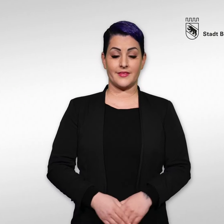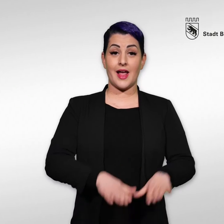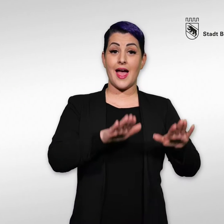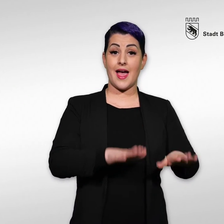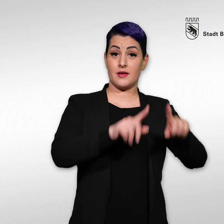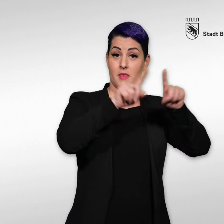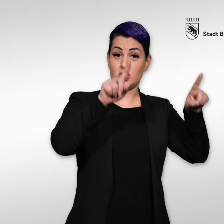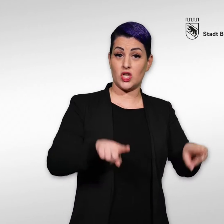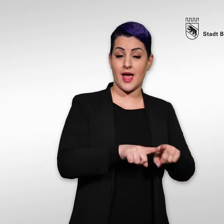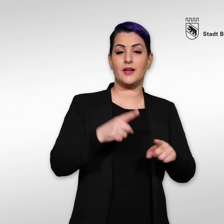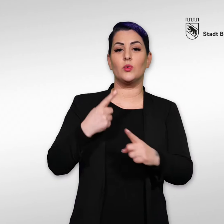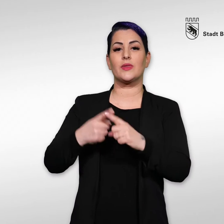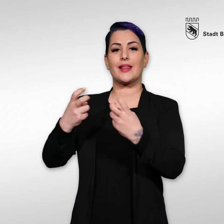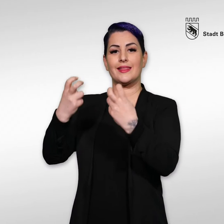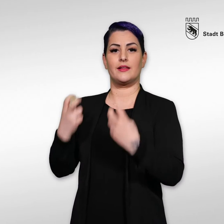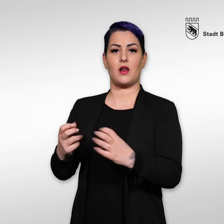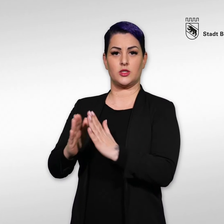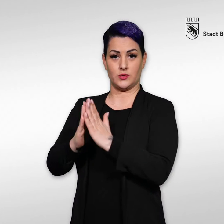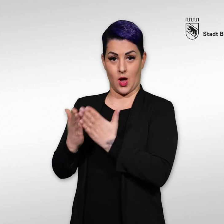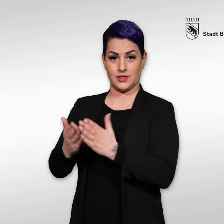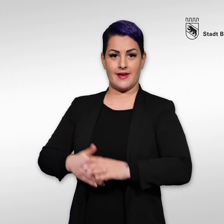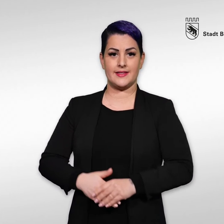Heimatschein und Niederlassungsausweis